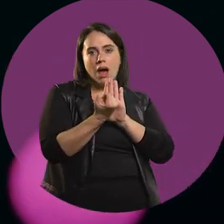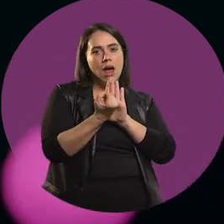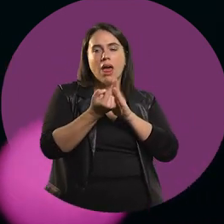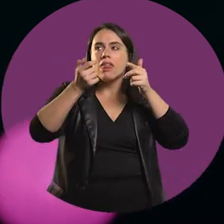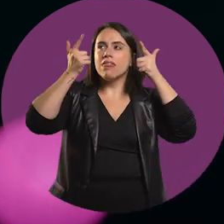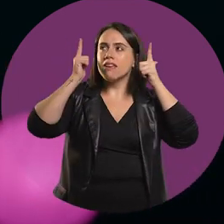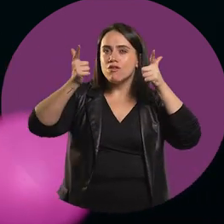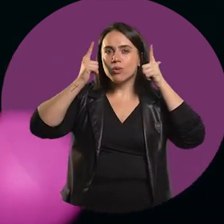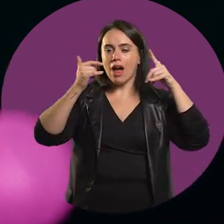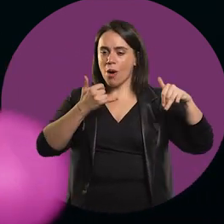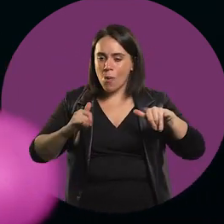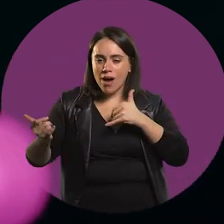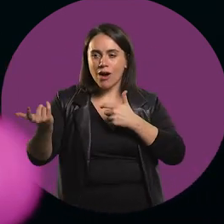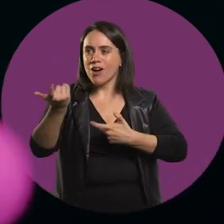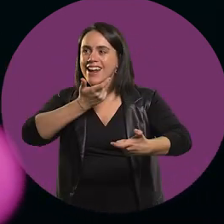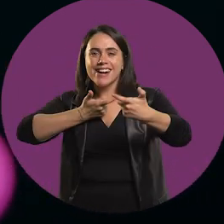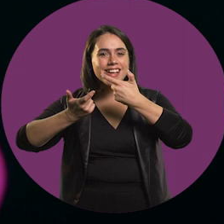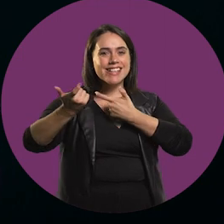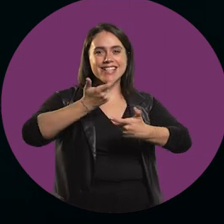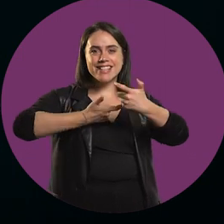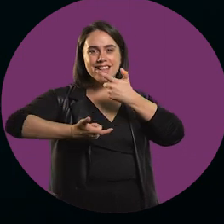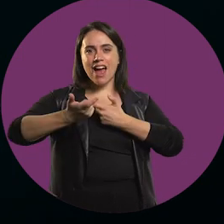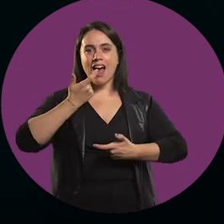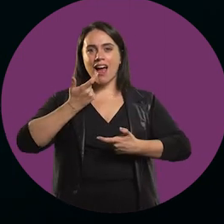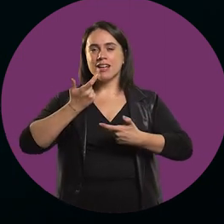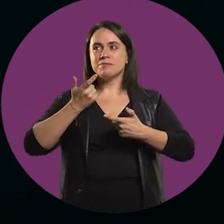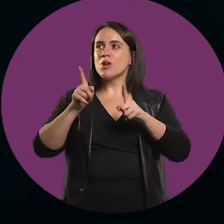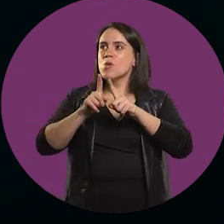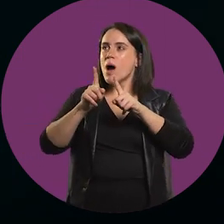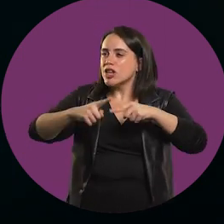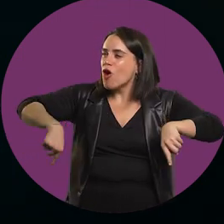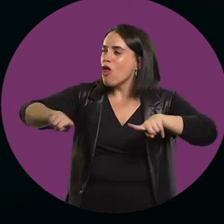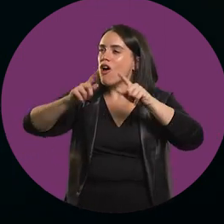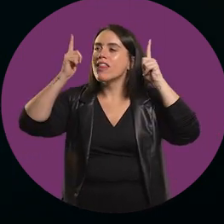el disfrute, el juego, la risa, que todo se volviera algo divertido.